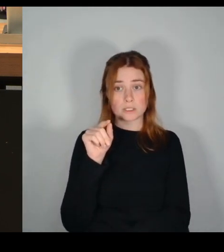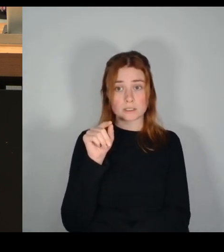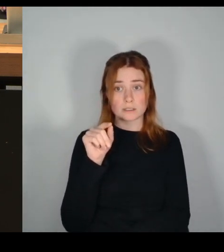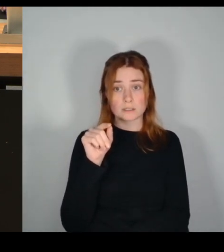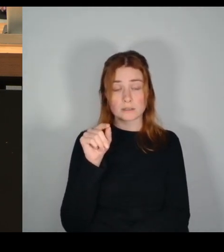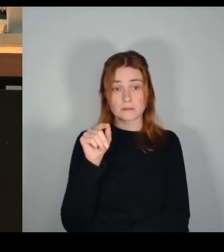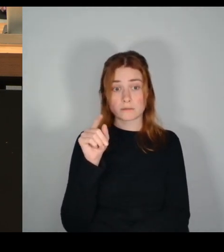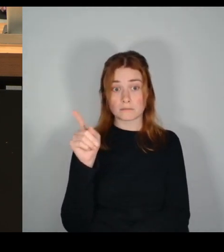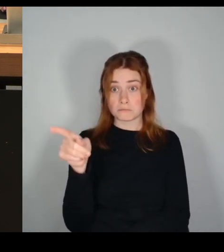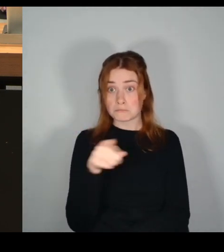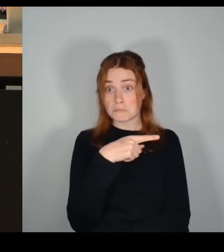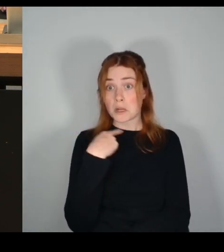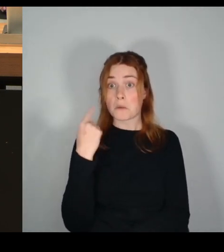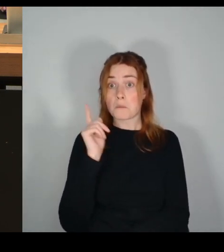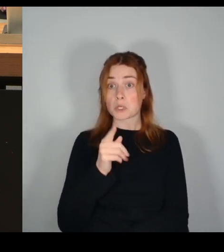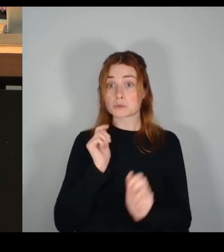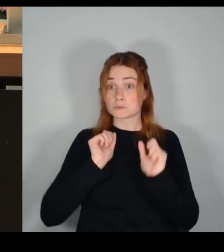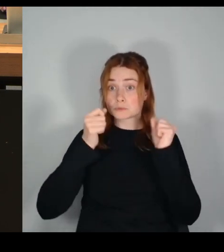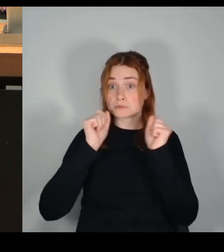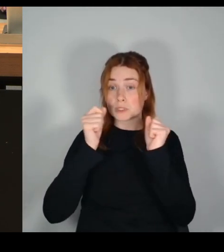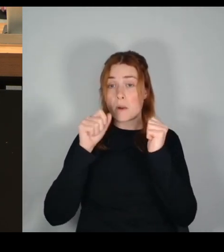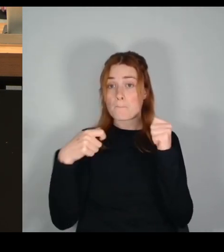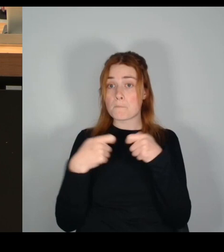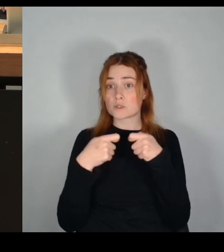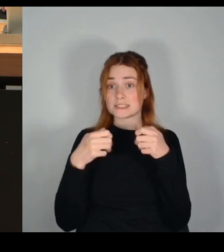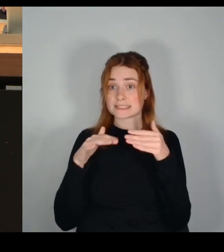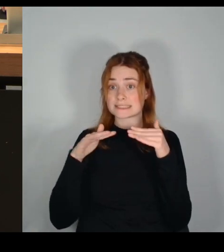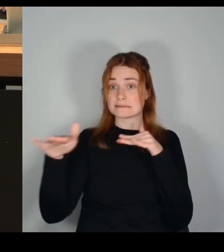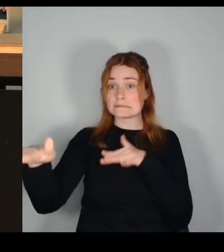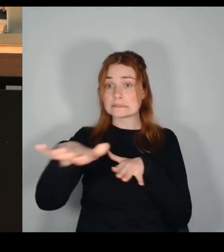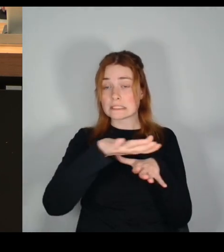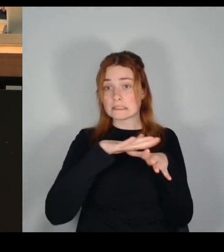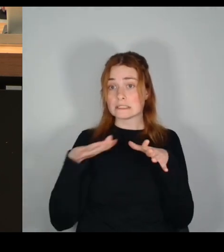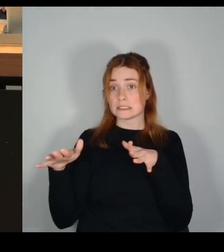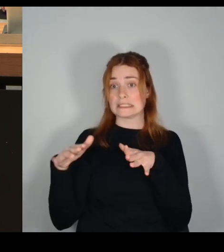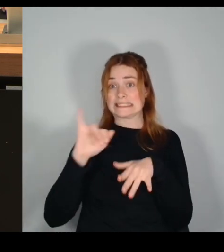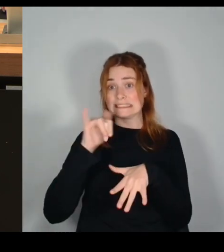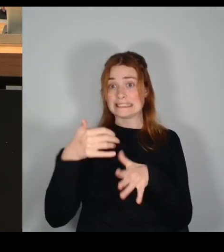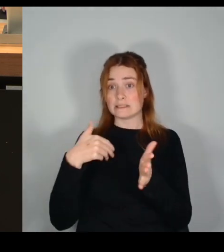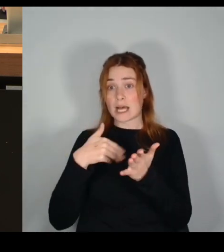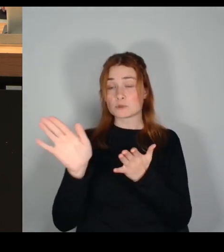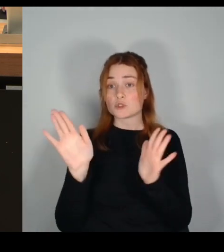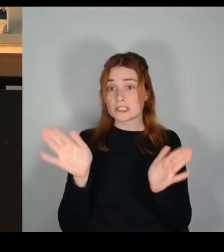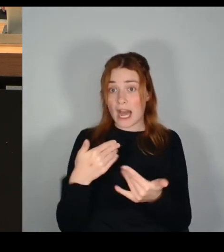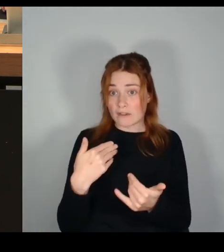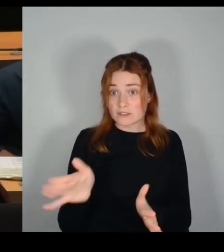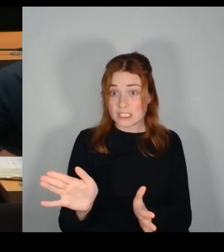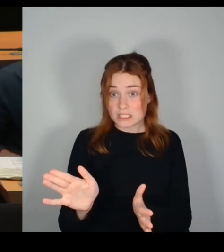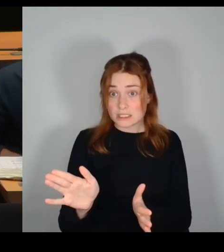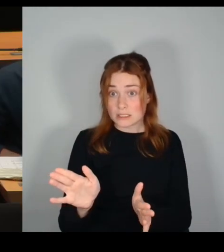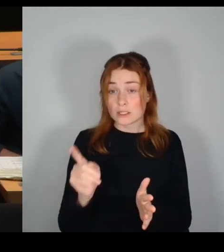von Jesiden gibt. Weil das ist auch Gegenstand dieses Antrages, denn bundesweit gibt es Abschiebungen von Jesidinnen